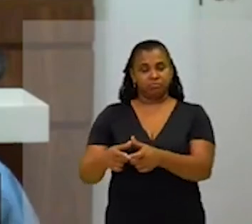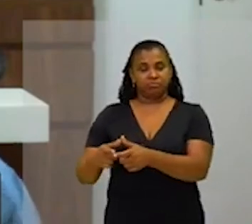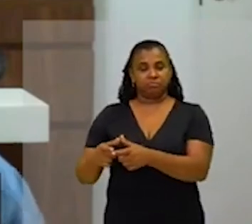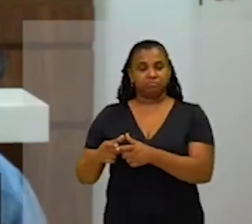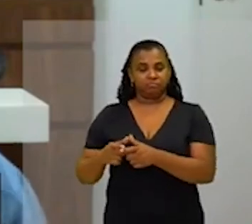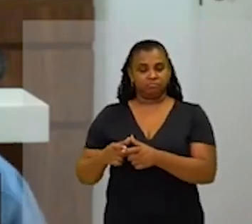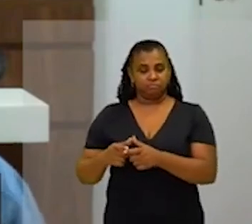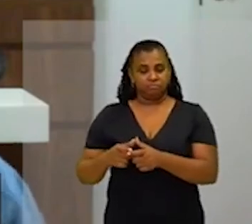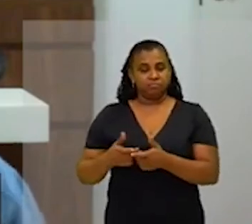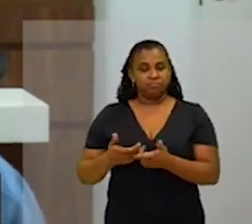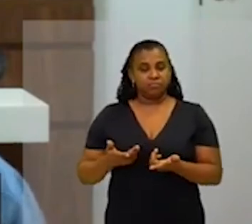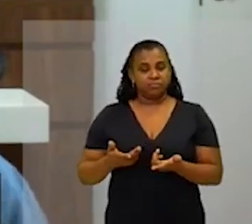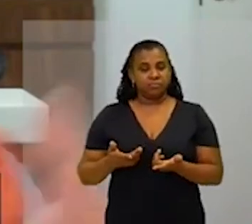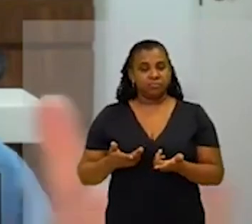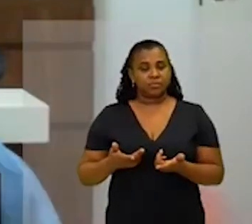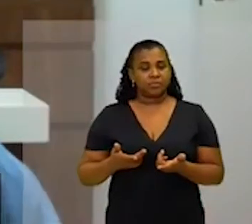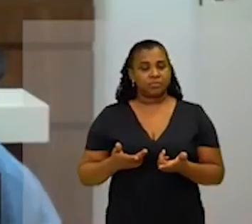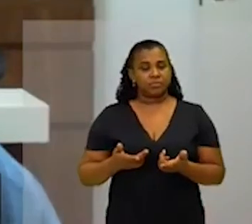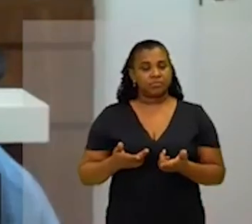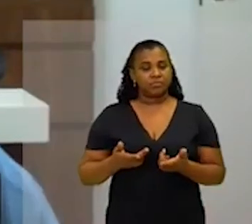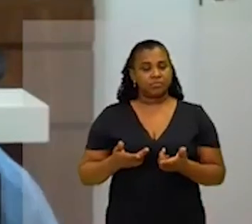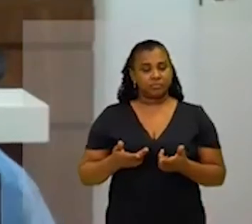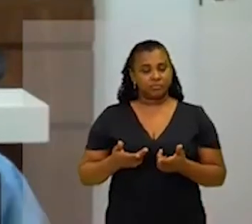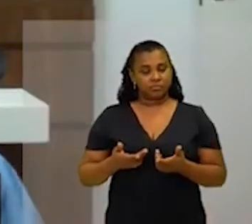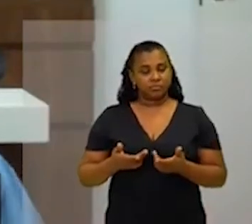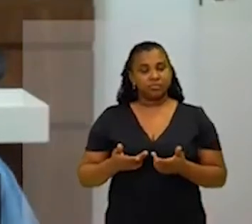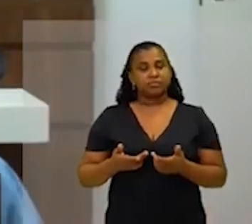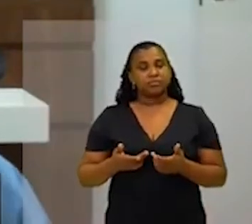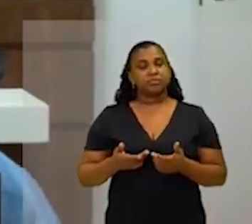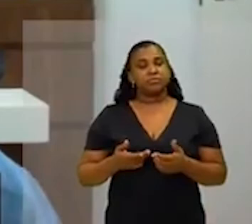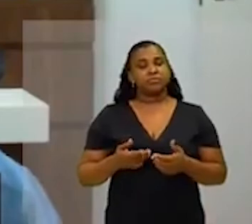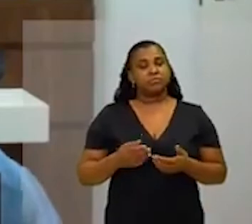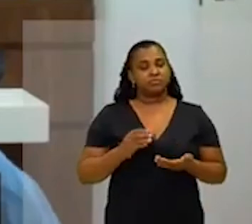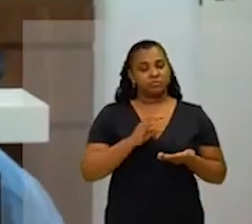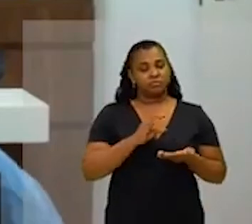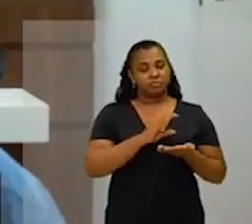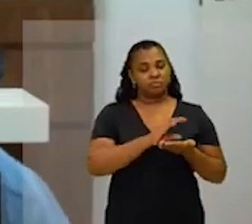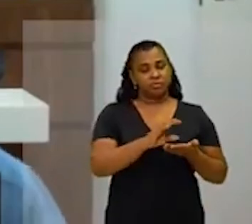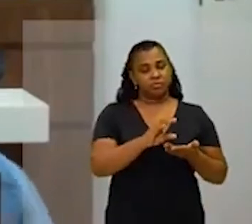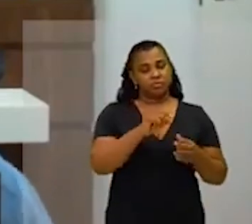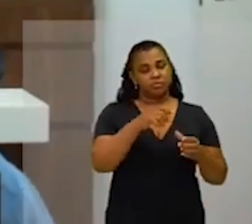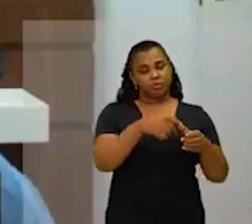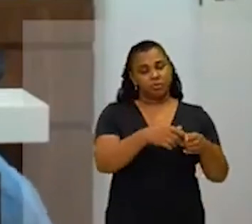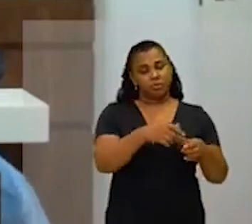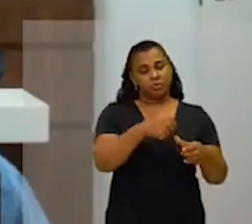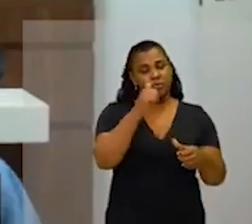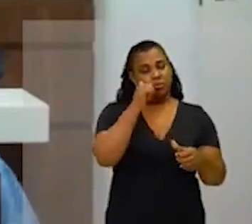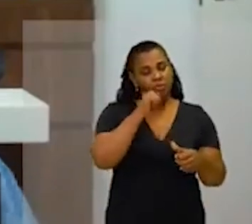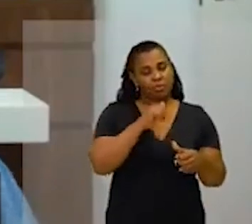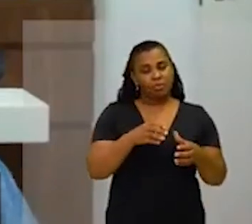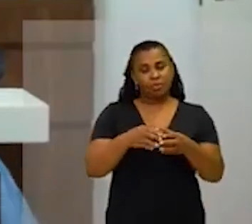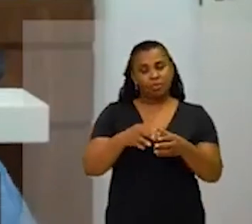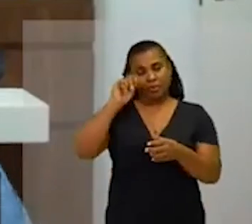Oi para o as candidaturas femininas ou de qualquer outra minoria negros objeto